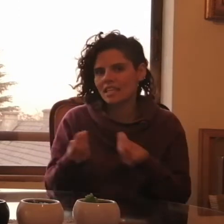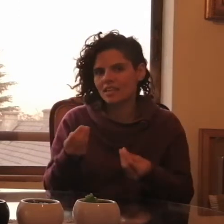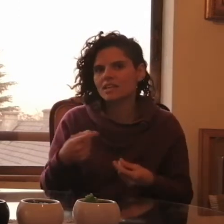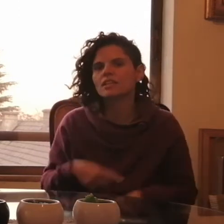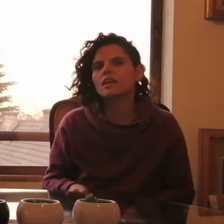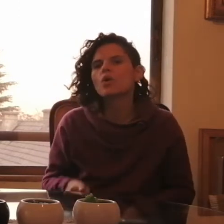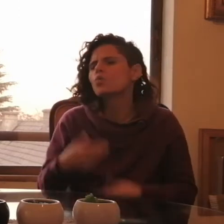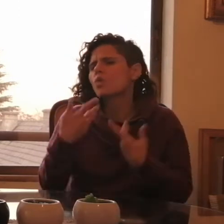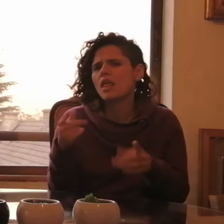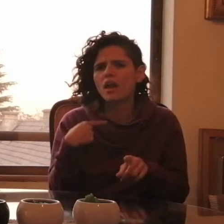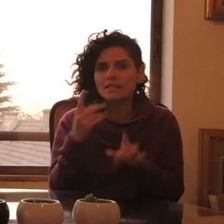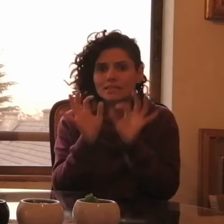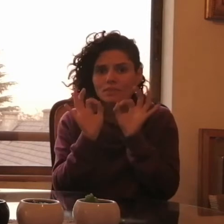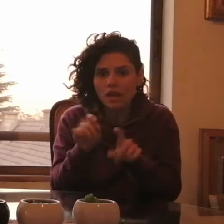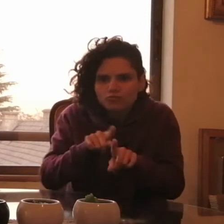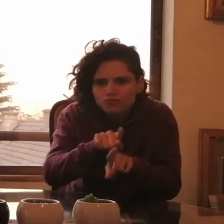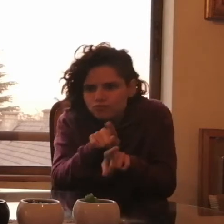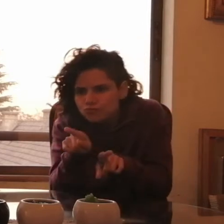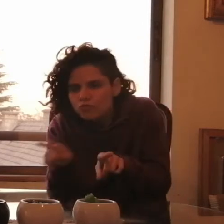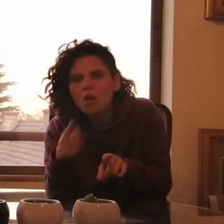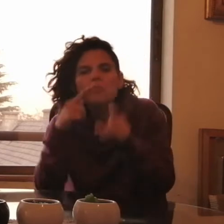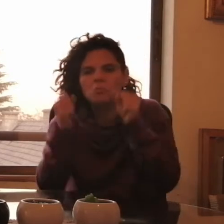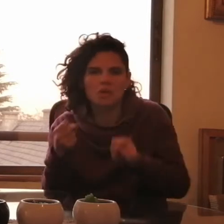especialidades yo creo que uno puede hacer de todo así como decía la Camila